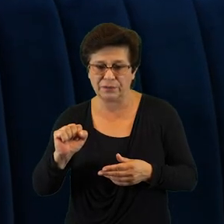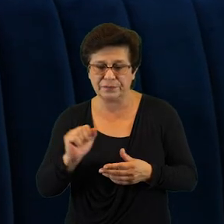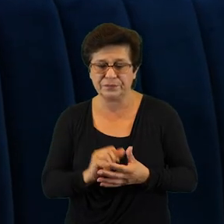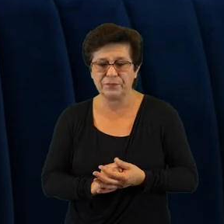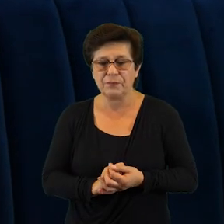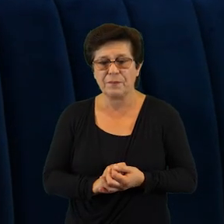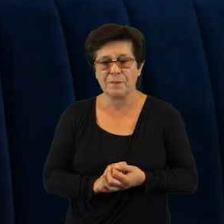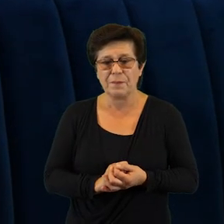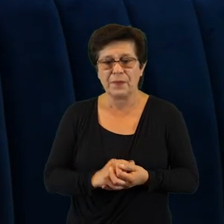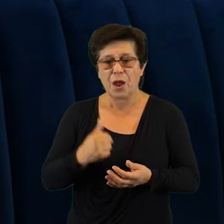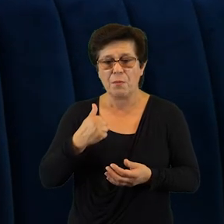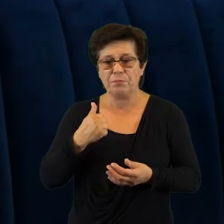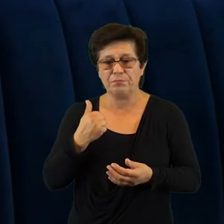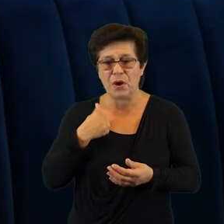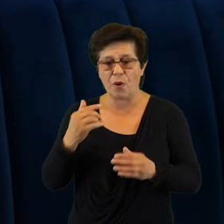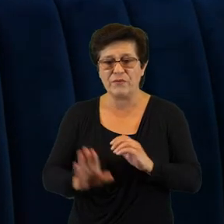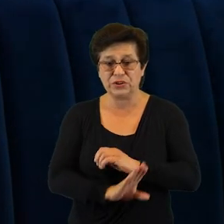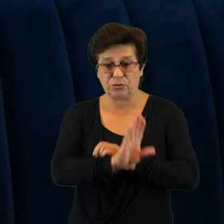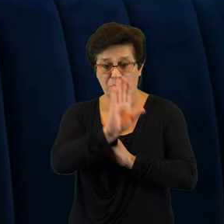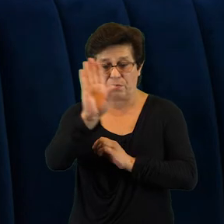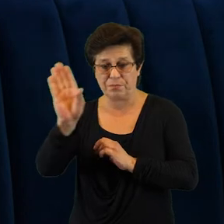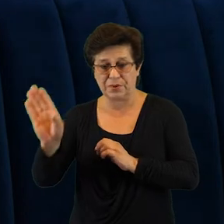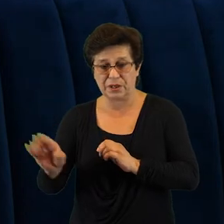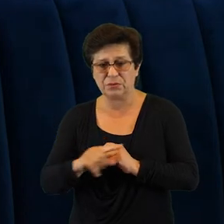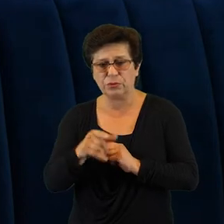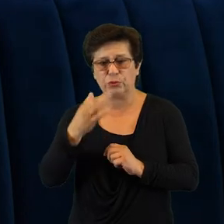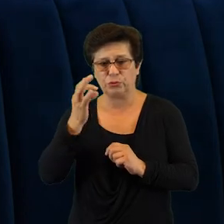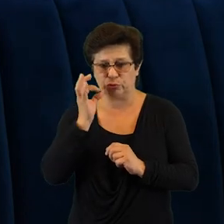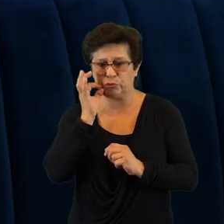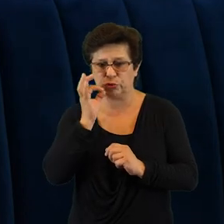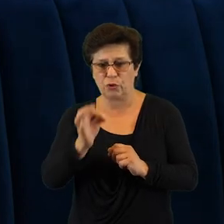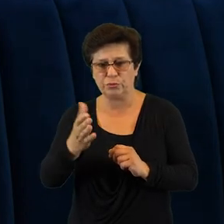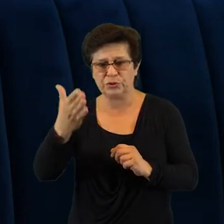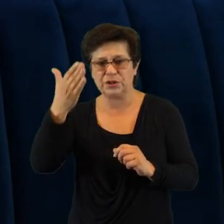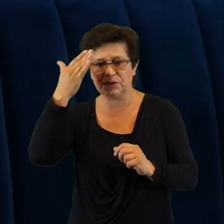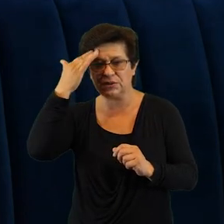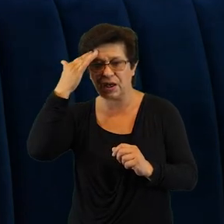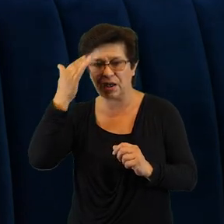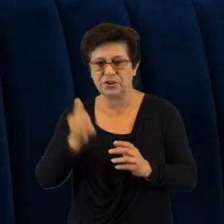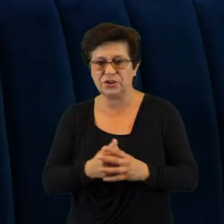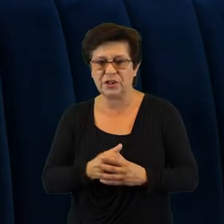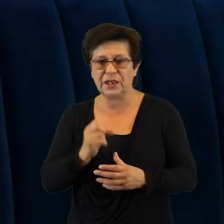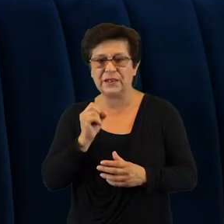które, jak sądzę, państwo dobrze znają albo kojarzą taki fakt